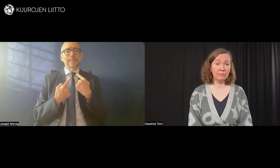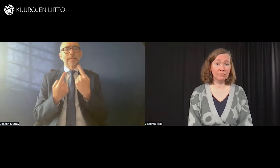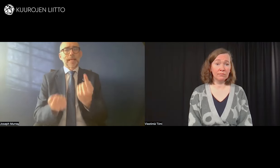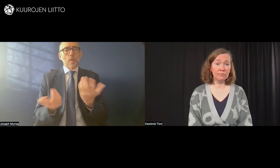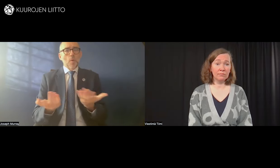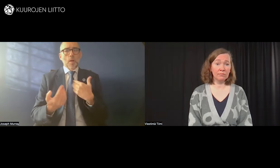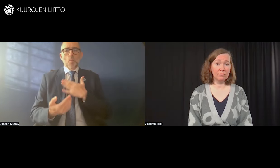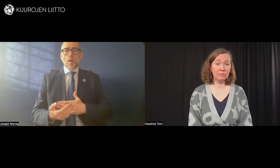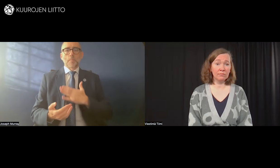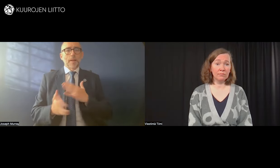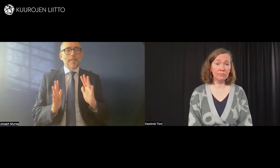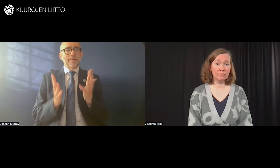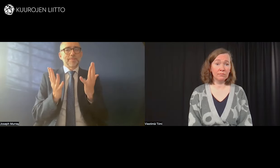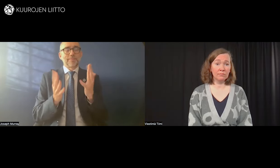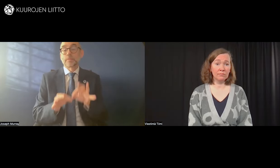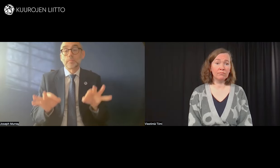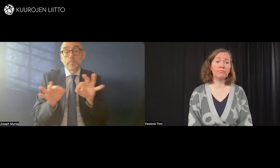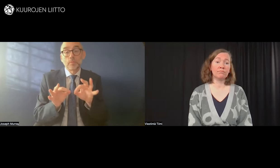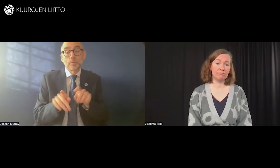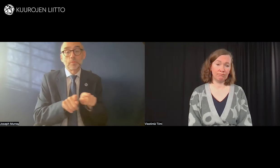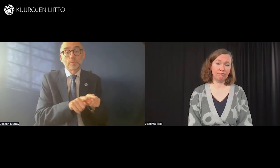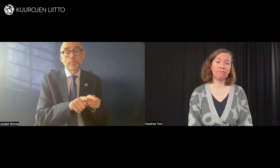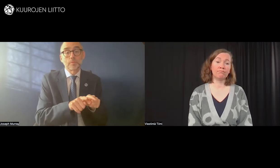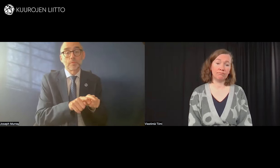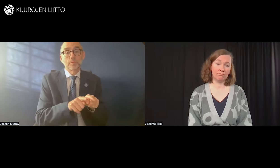oikeutensa ja voi kertoa, mitä haluaa elämältään. Tämä on tärkeätä.